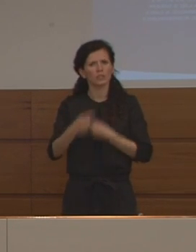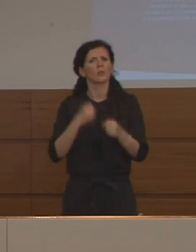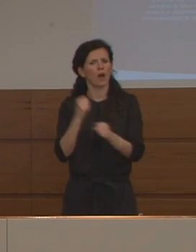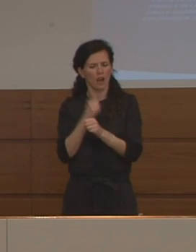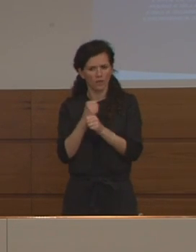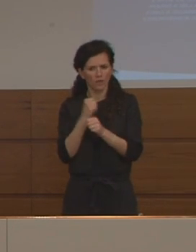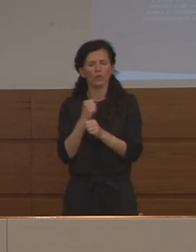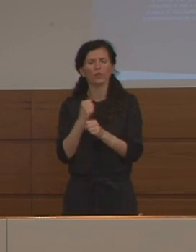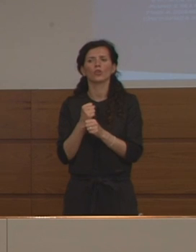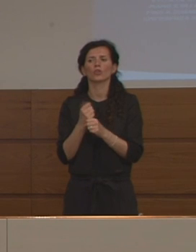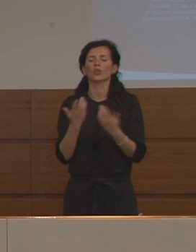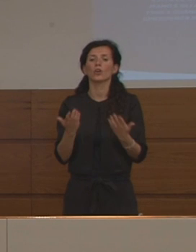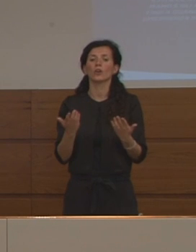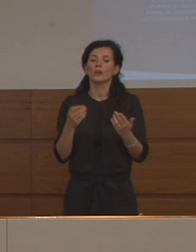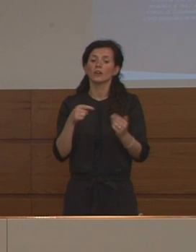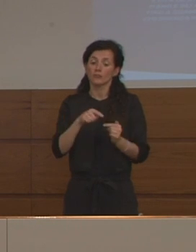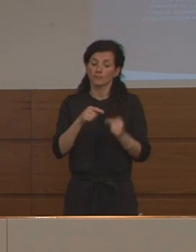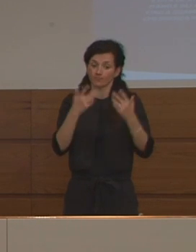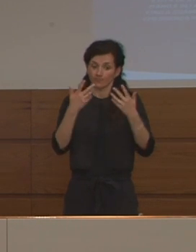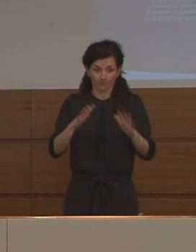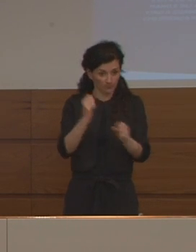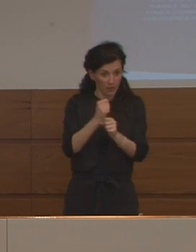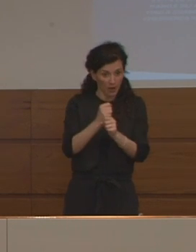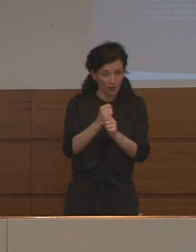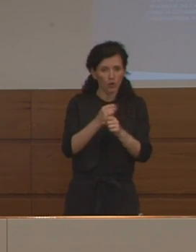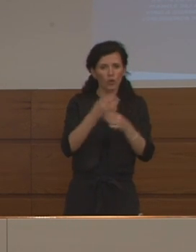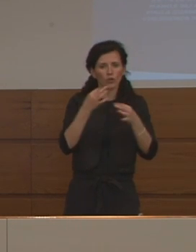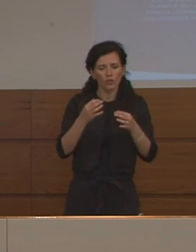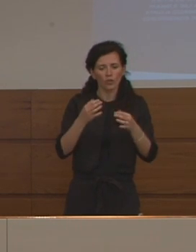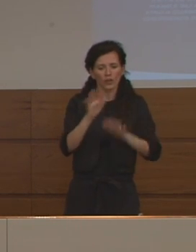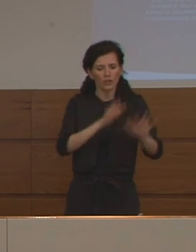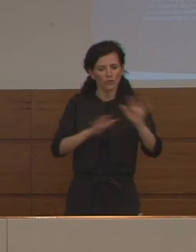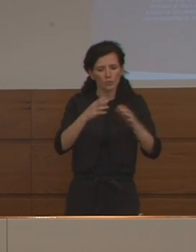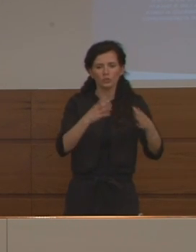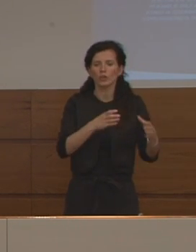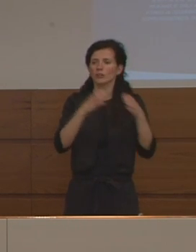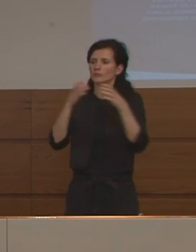poi portare al Presidente del Consiglio dei Ministri, questa task force dovrà portare